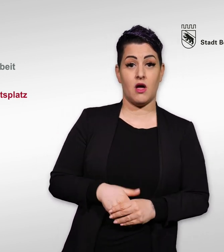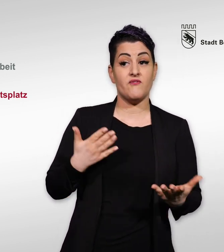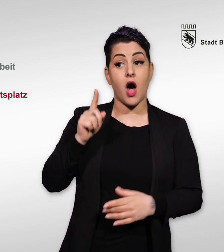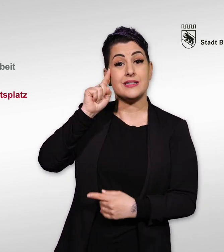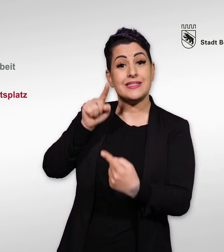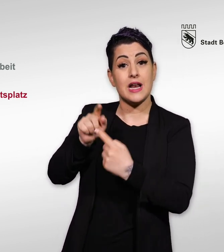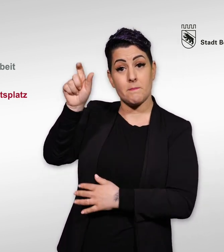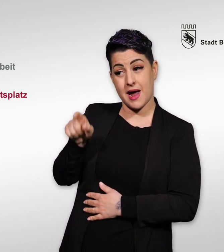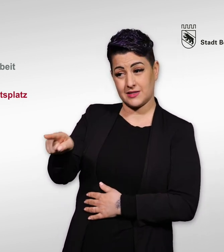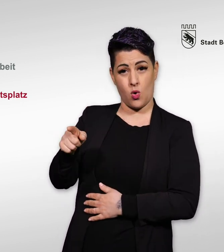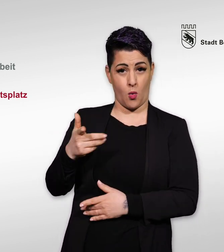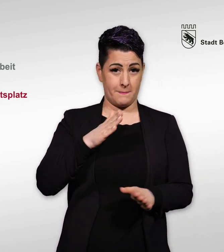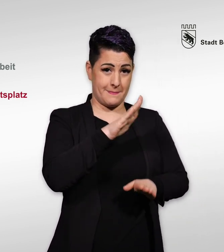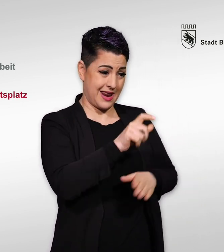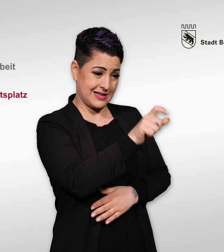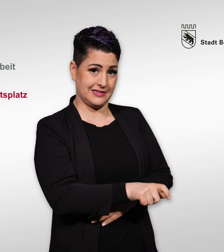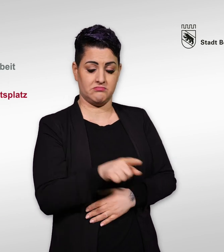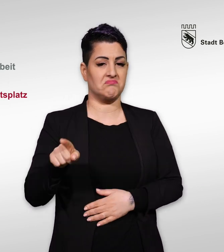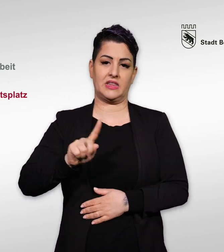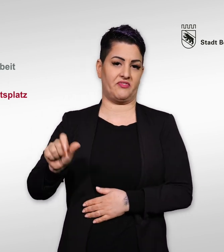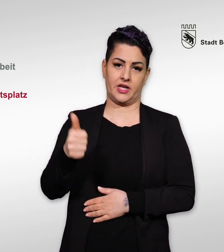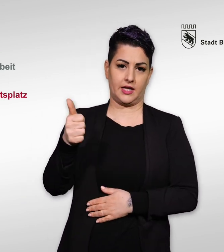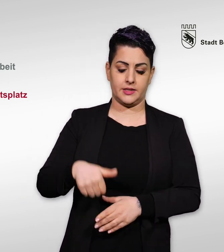Nicht ausschlaggebend ist die Absicht der belästigenden Person.